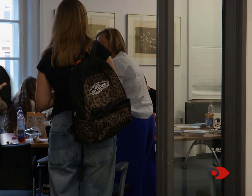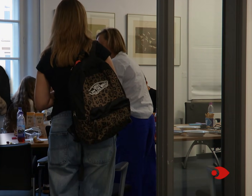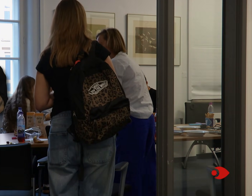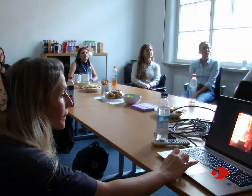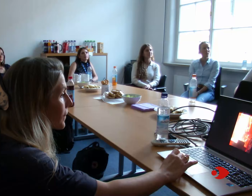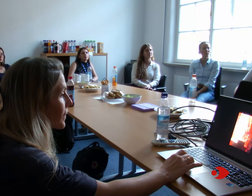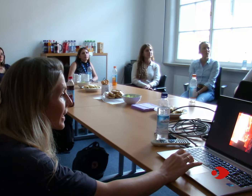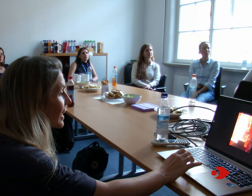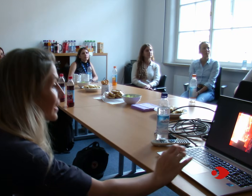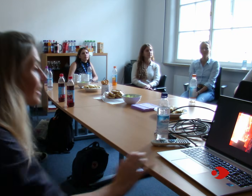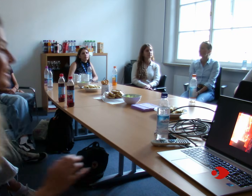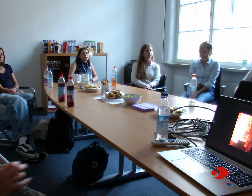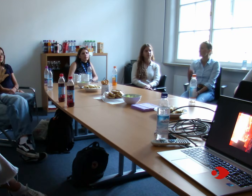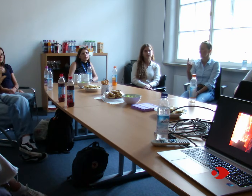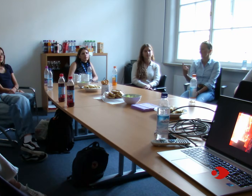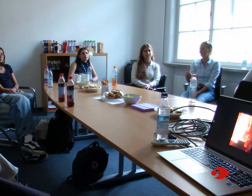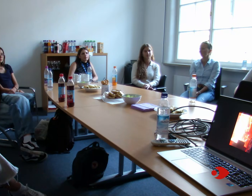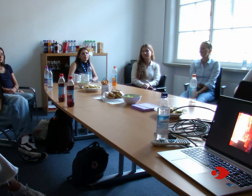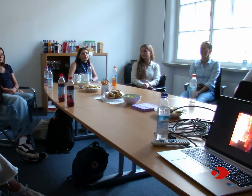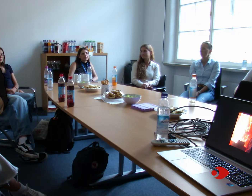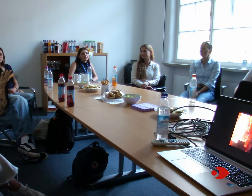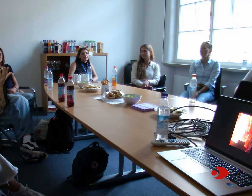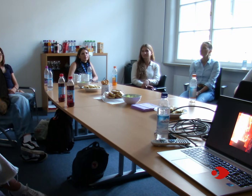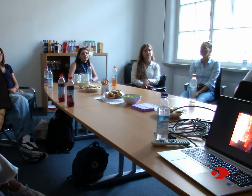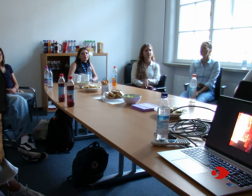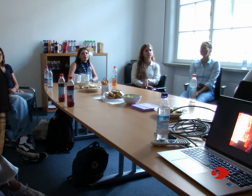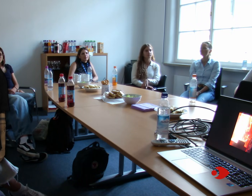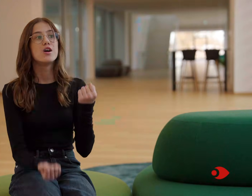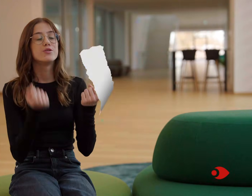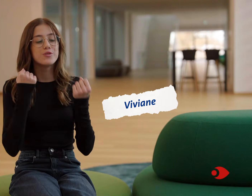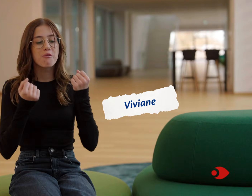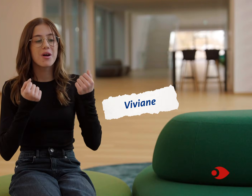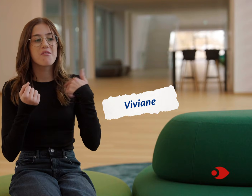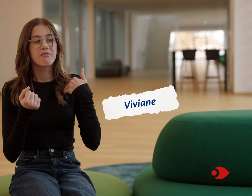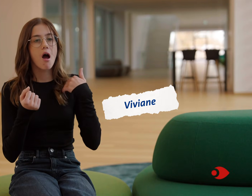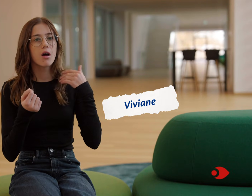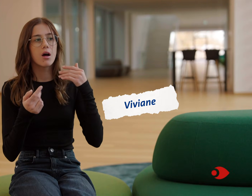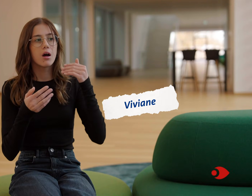Die Herangehensweise: flexibel. Das Sendedatum: fest. Schwierig war,